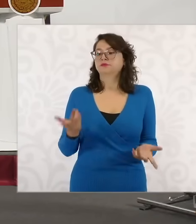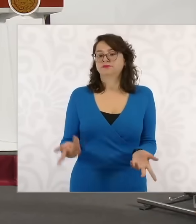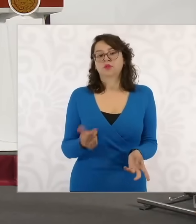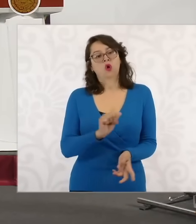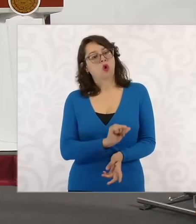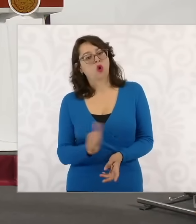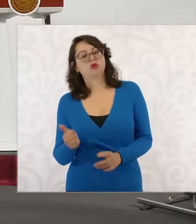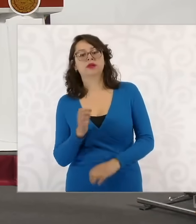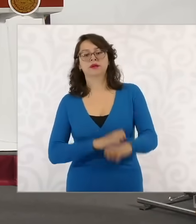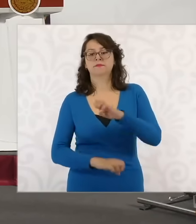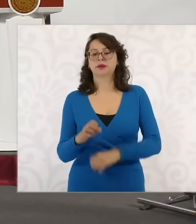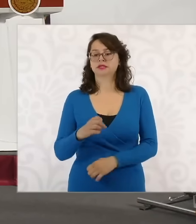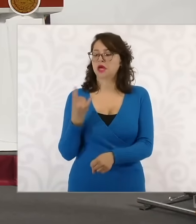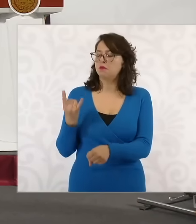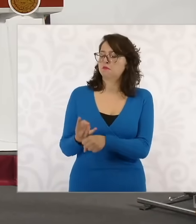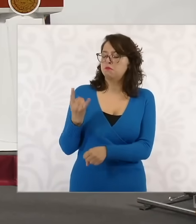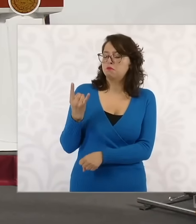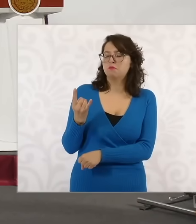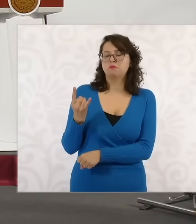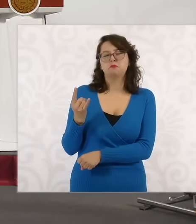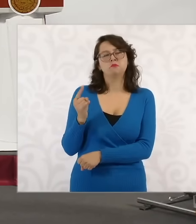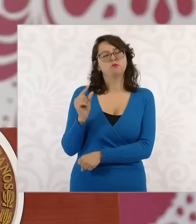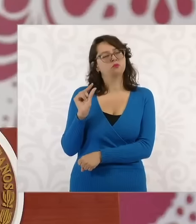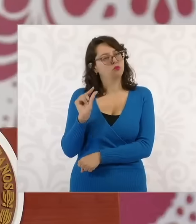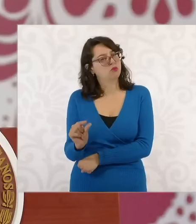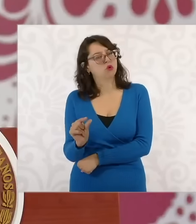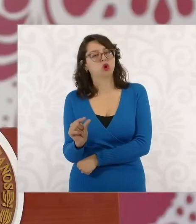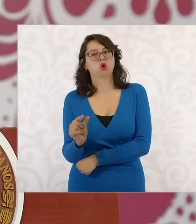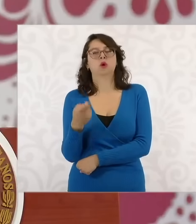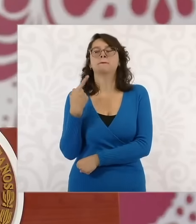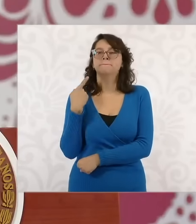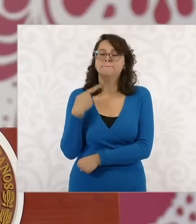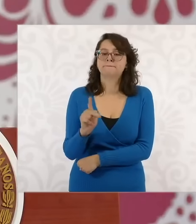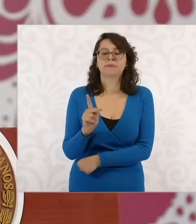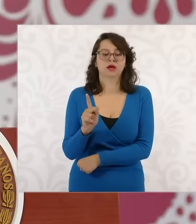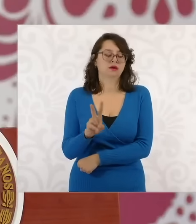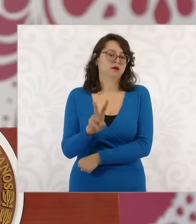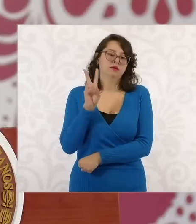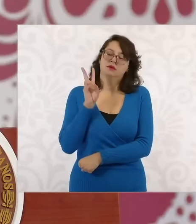presentar cinco compañías que nos preocupan en sobremanera, porque son de alto volumen,